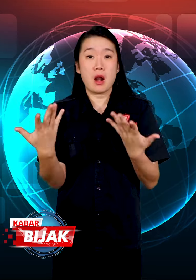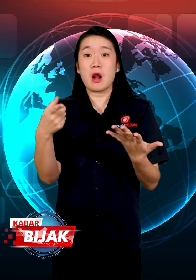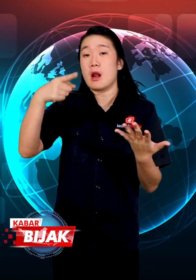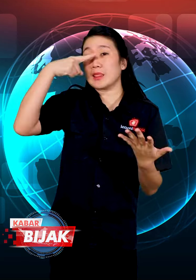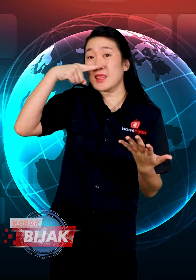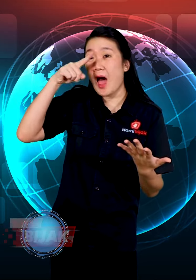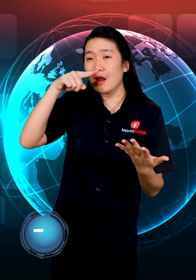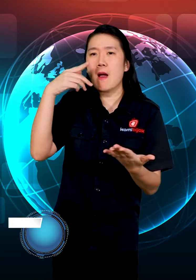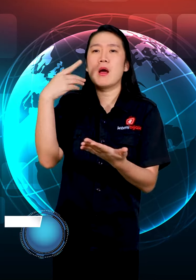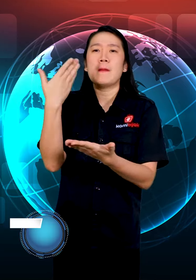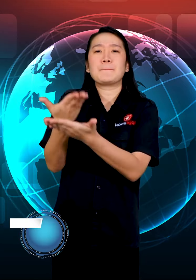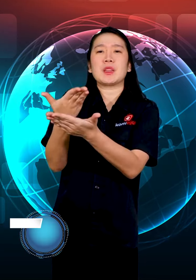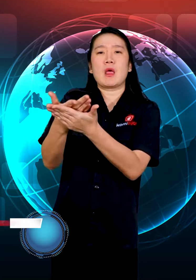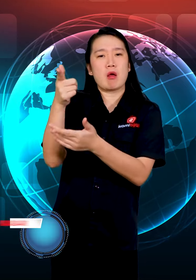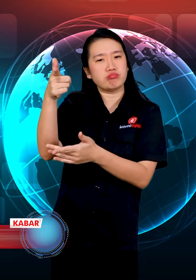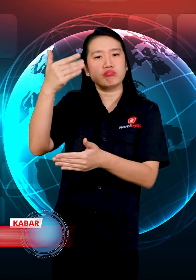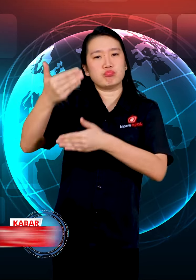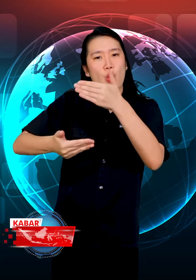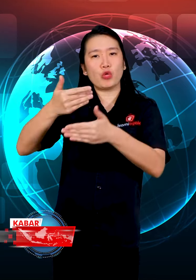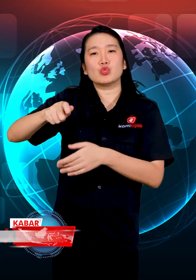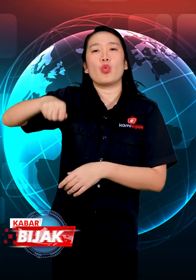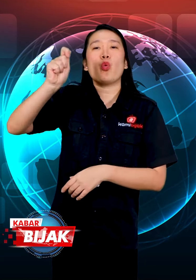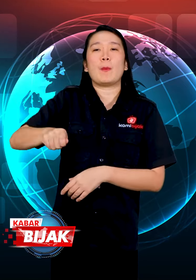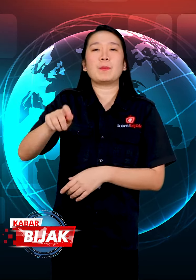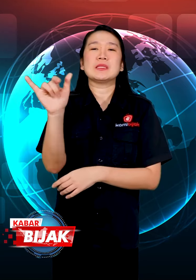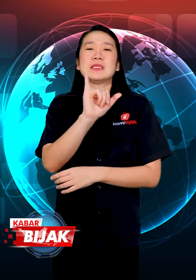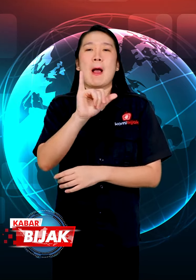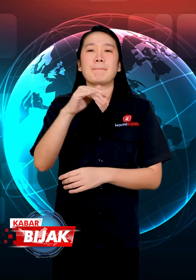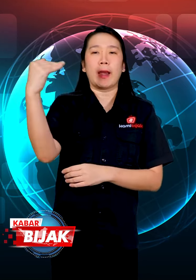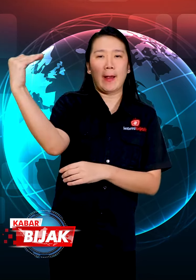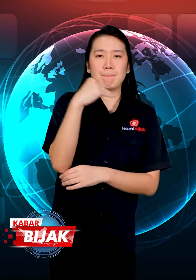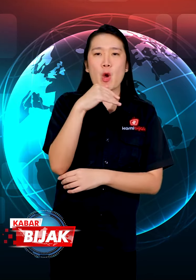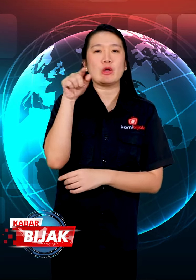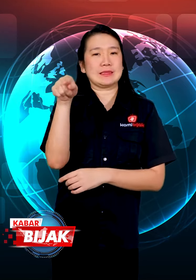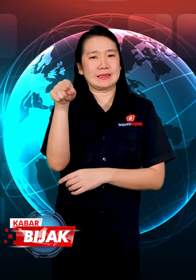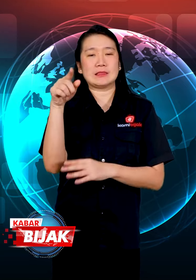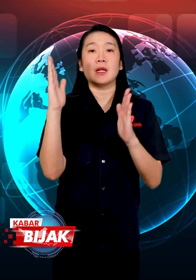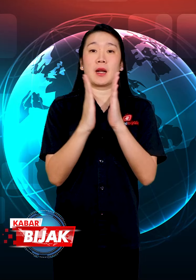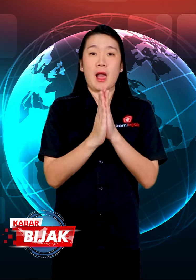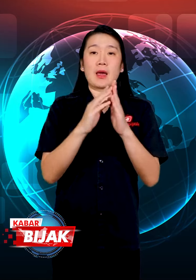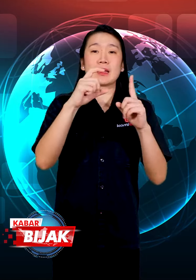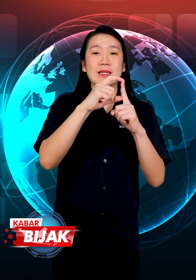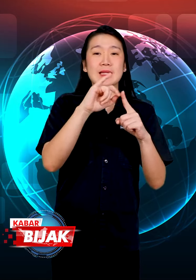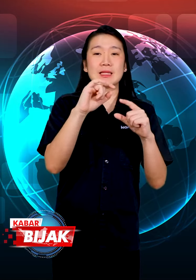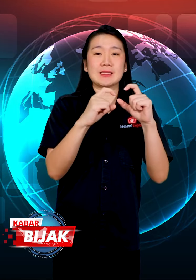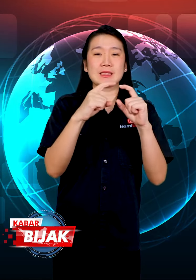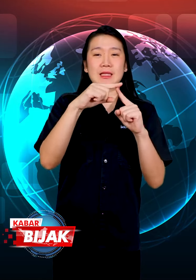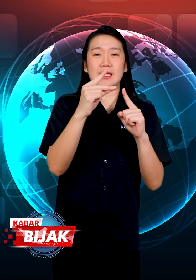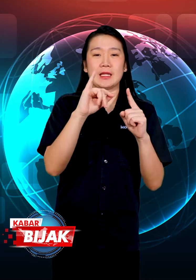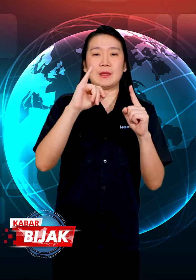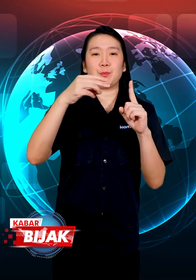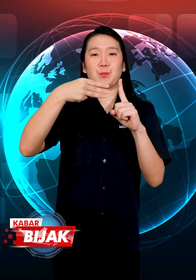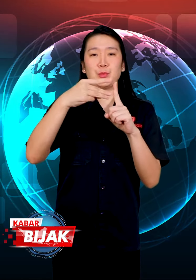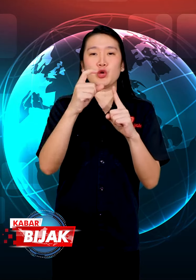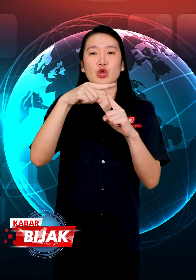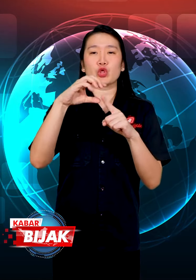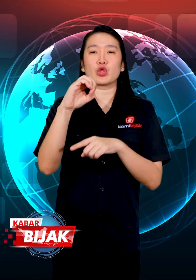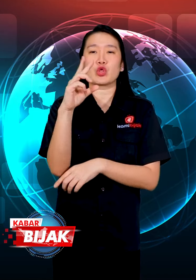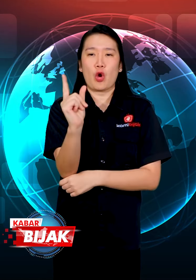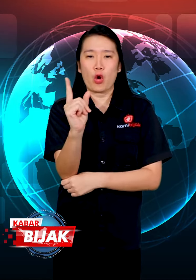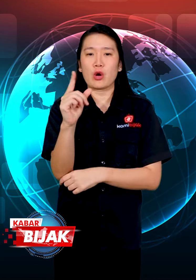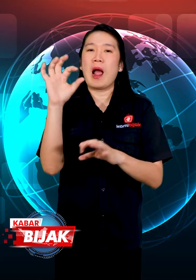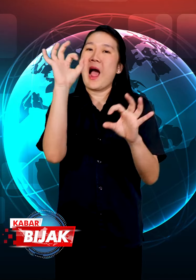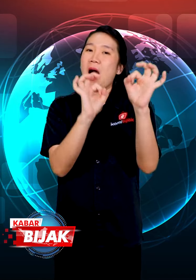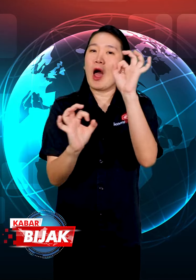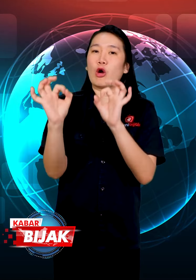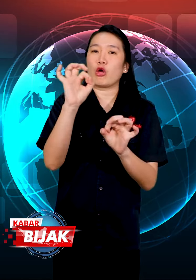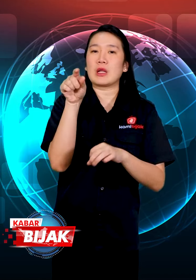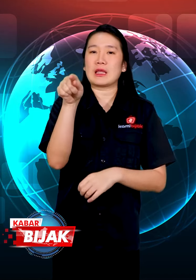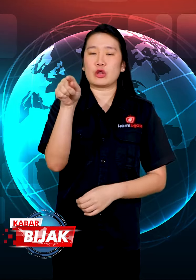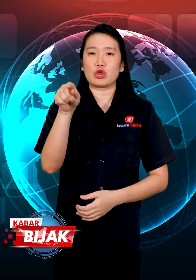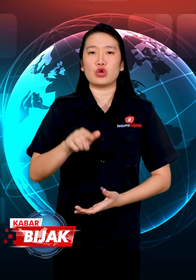Thailand kemudian minta importir dan distributor anggur tersebut diproses secara hukum.